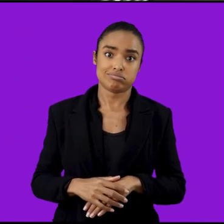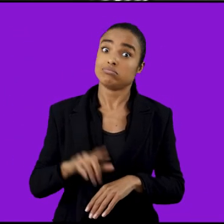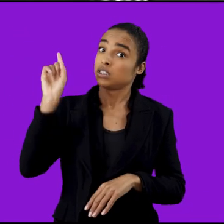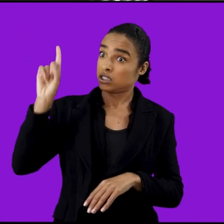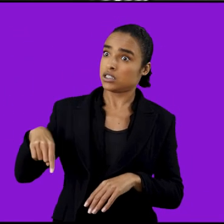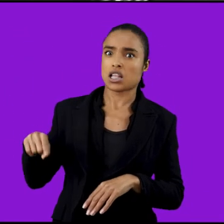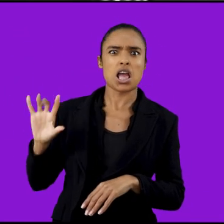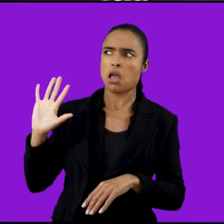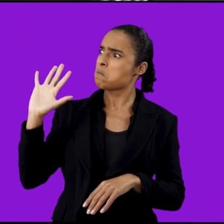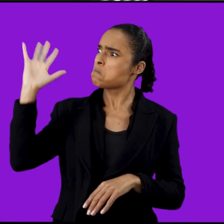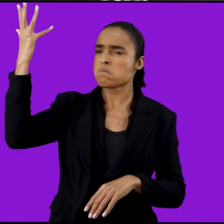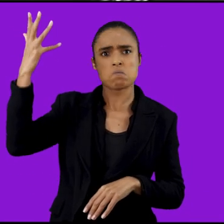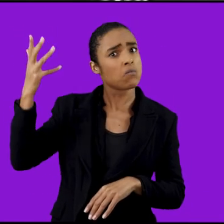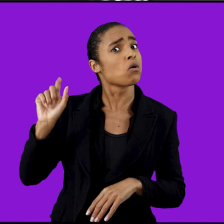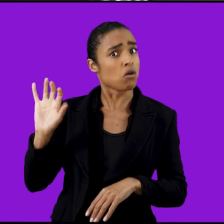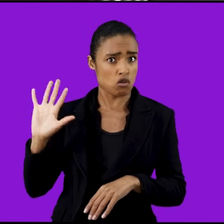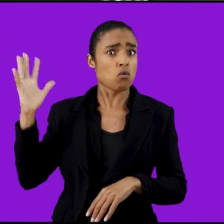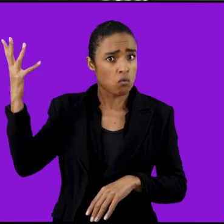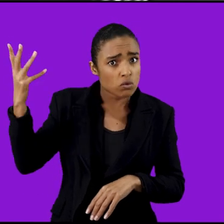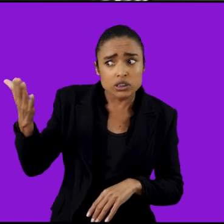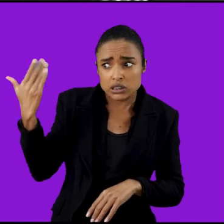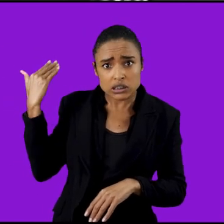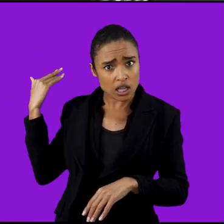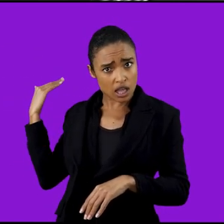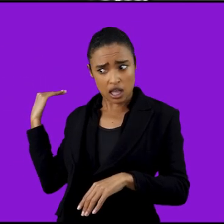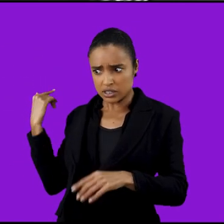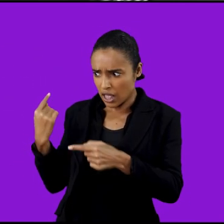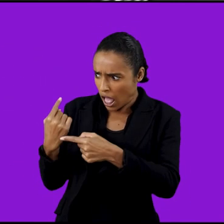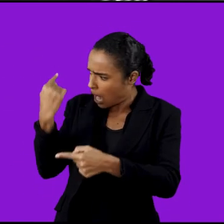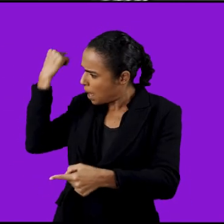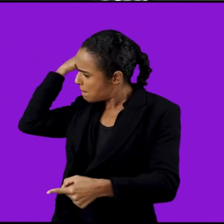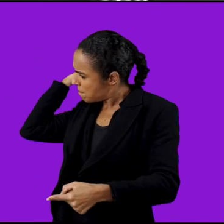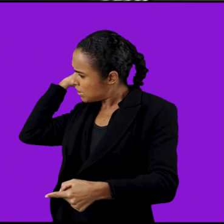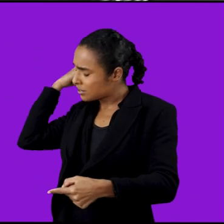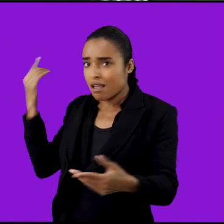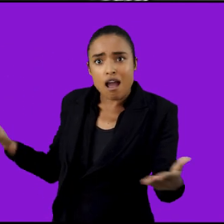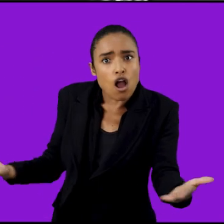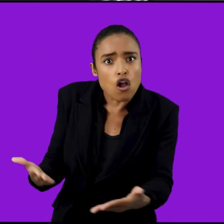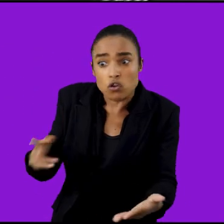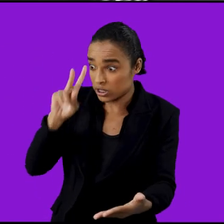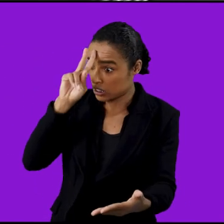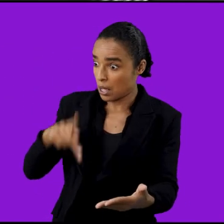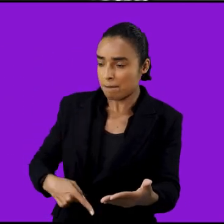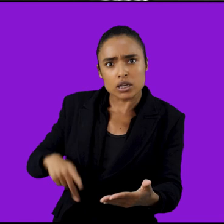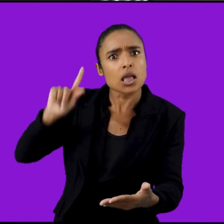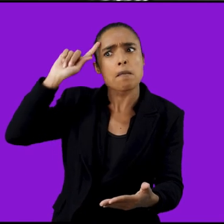fenômeno que. A gente não pode negar que é um fenômeno que aconteceu. Sim O fato da gente ter passado se autodeclara, se posicionar nas nossas questões raciais